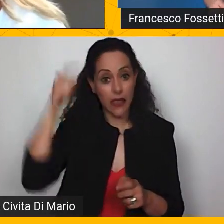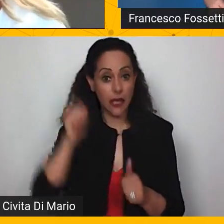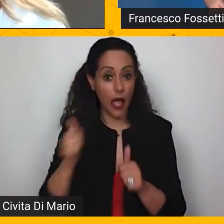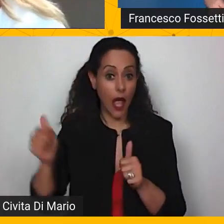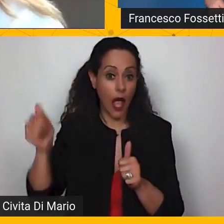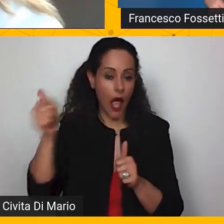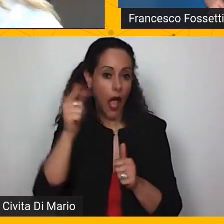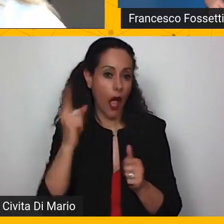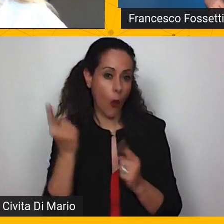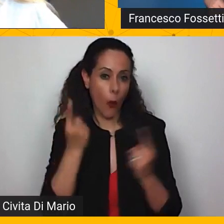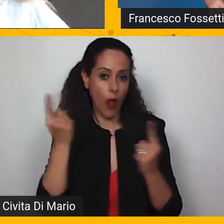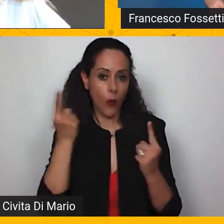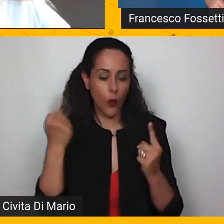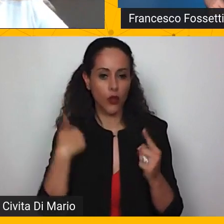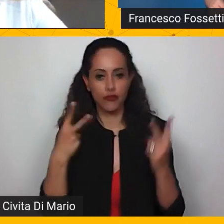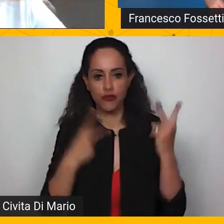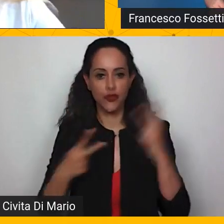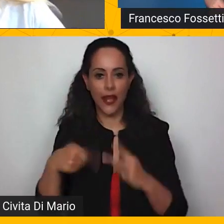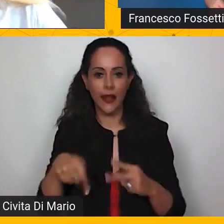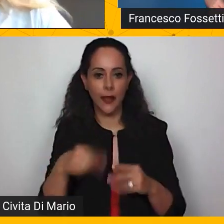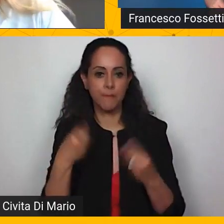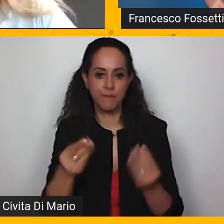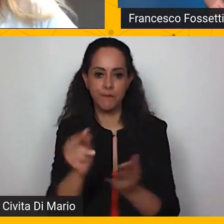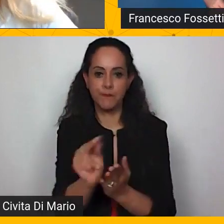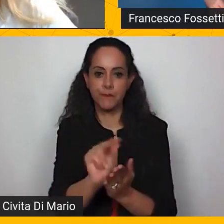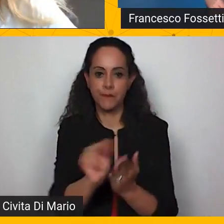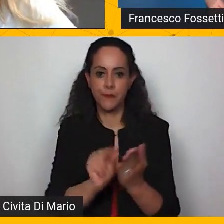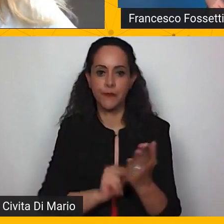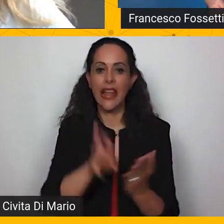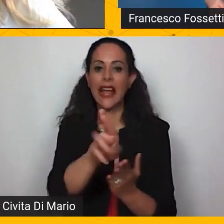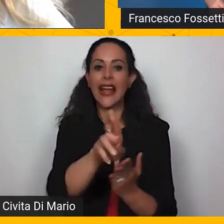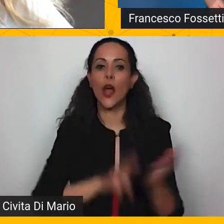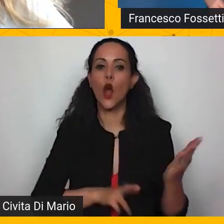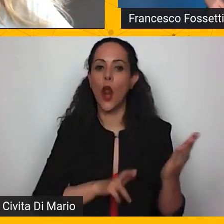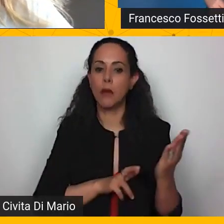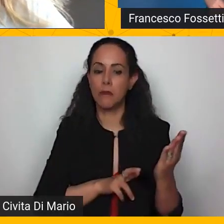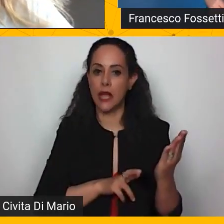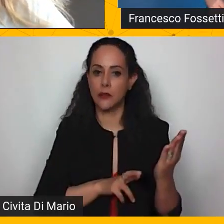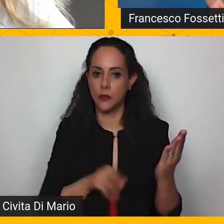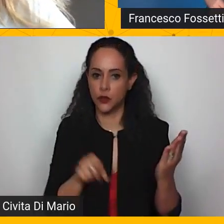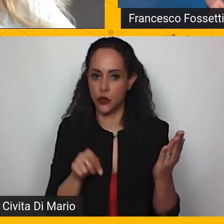che stanno cercando di